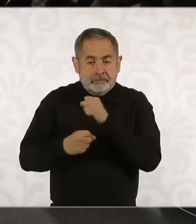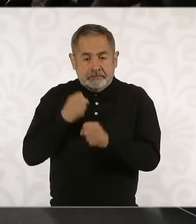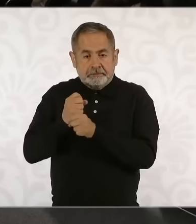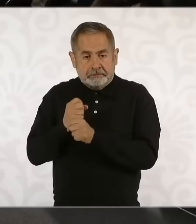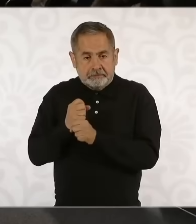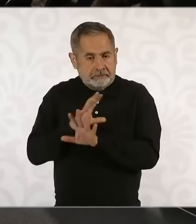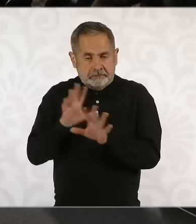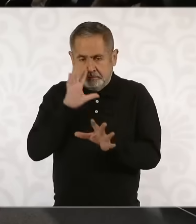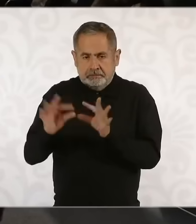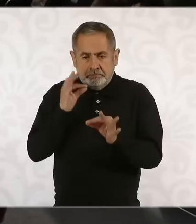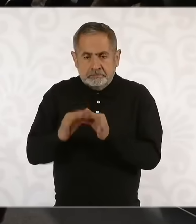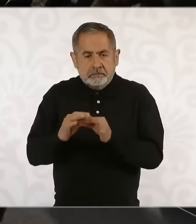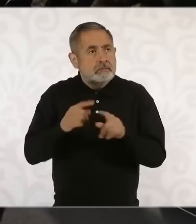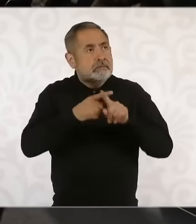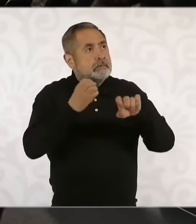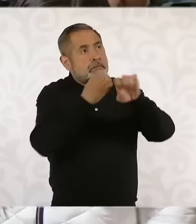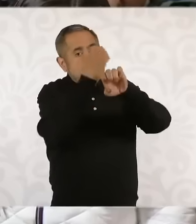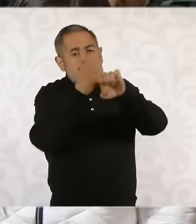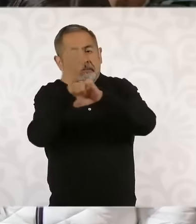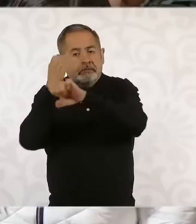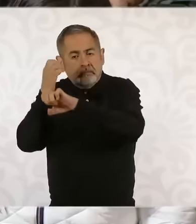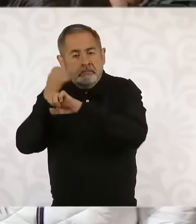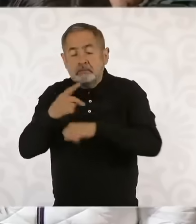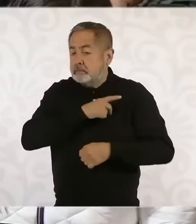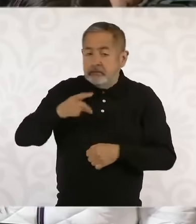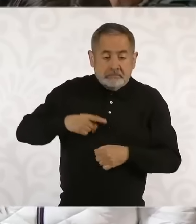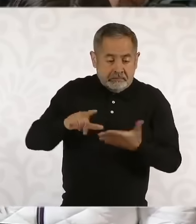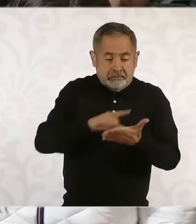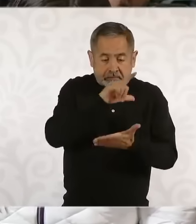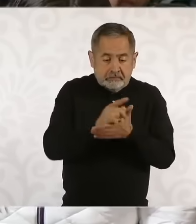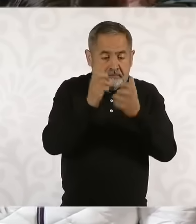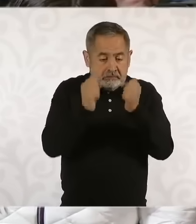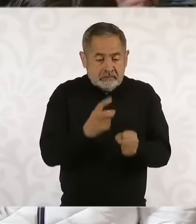estados faltantes para la homologación de la Ley de Seguridad y Movilidad Vial. Son 11 estados,